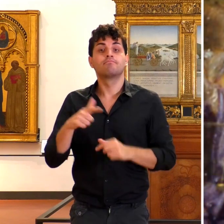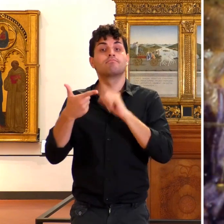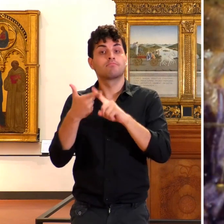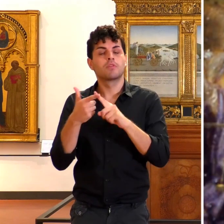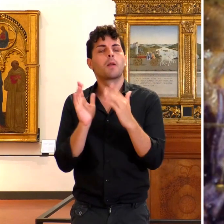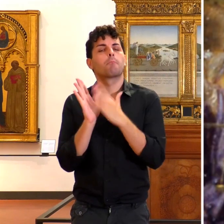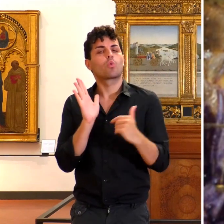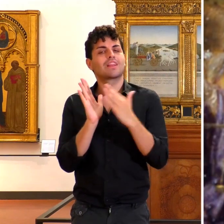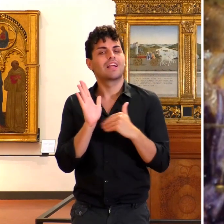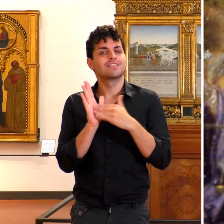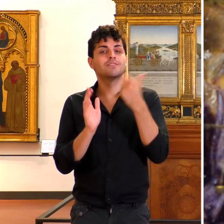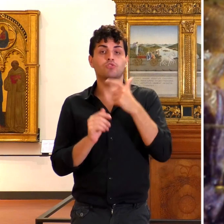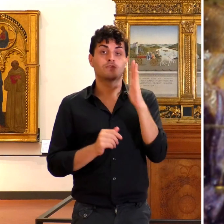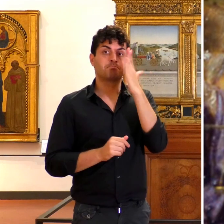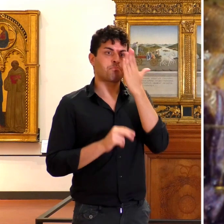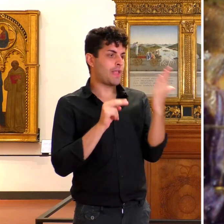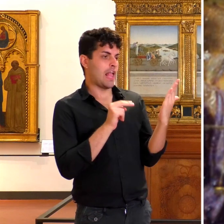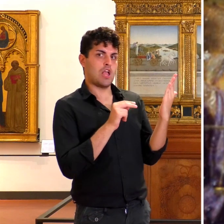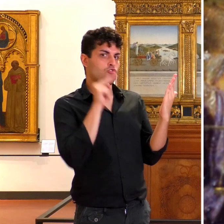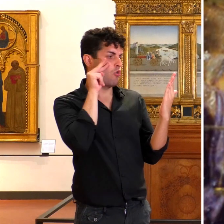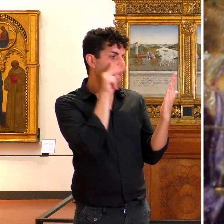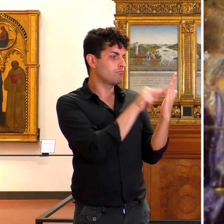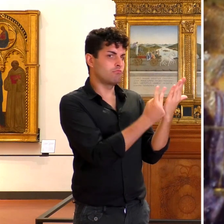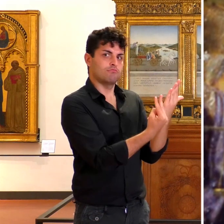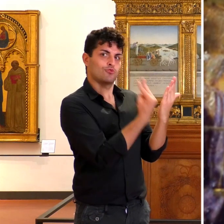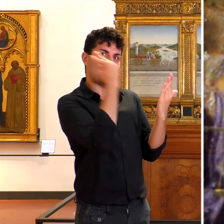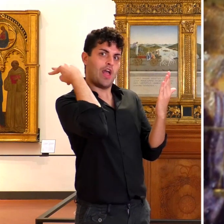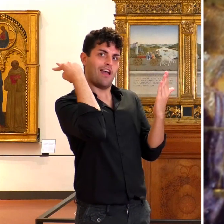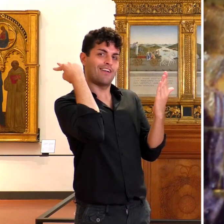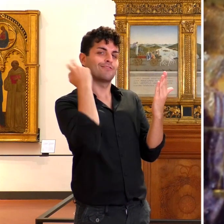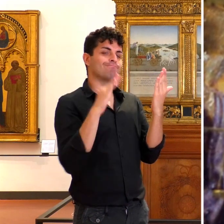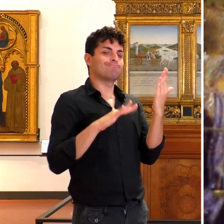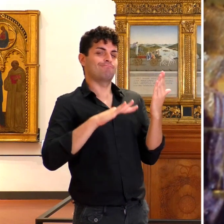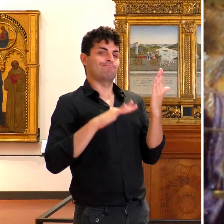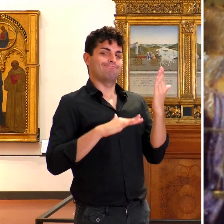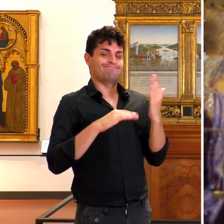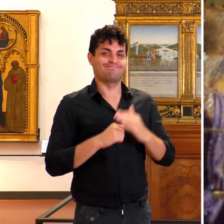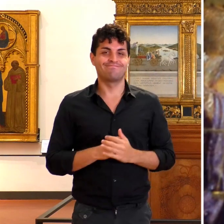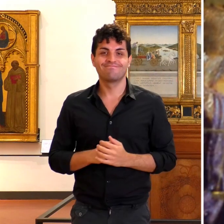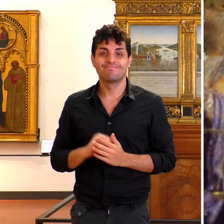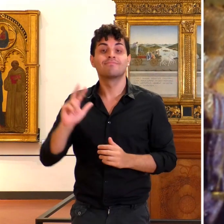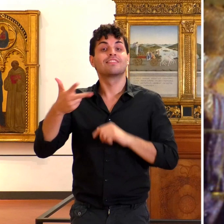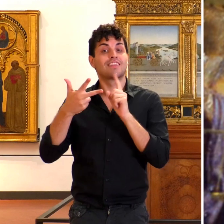la seconda è la Prudenza che si guarda alle spalle usando uno specchio;